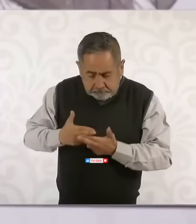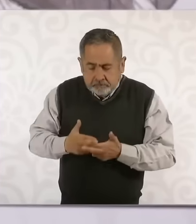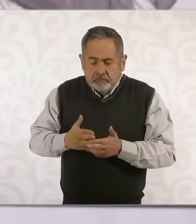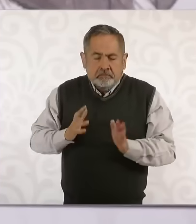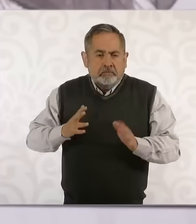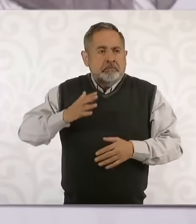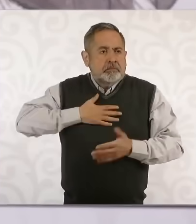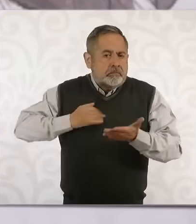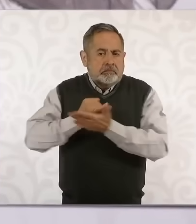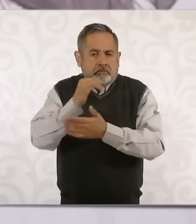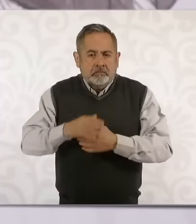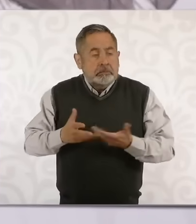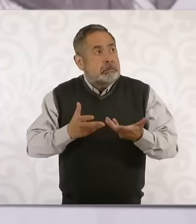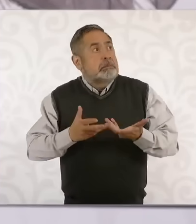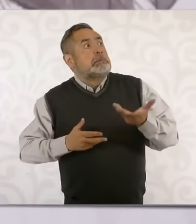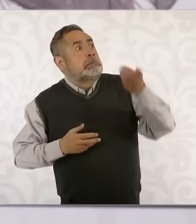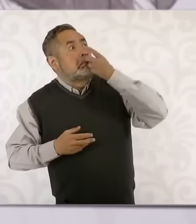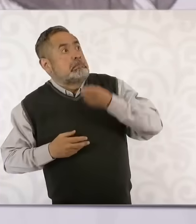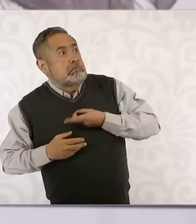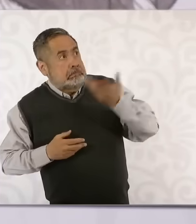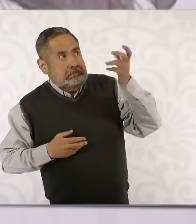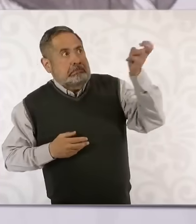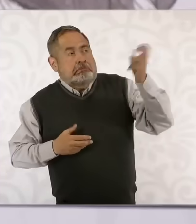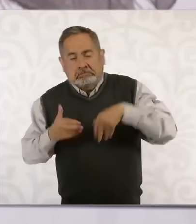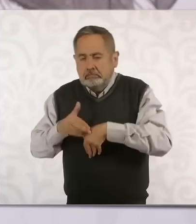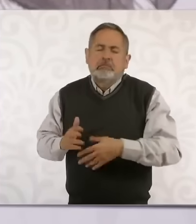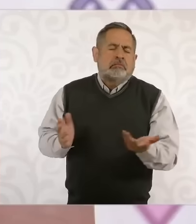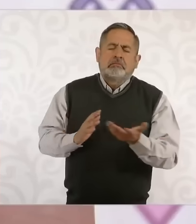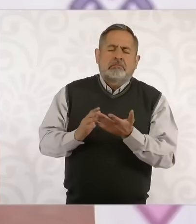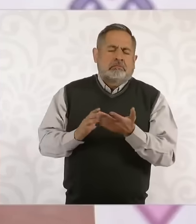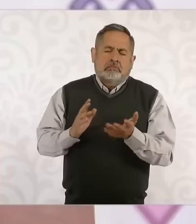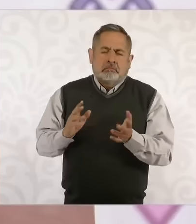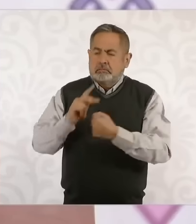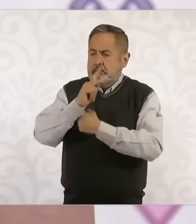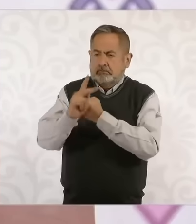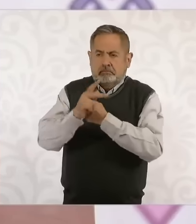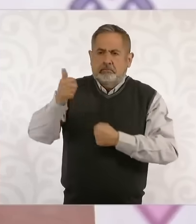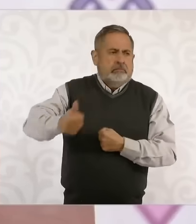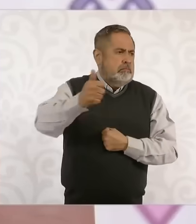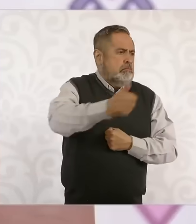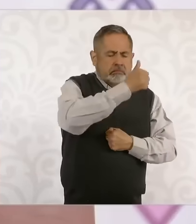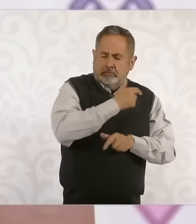una nación que decida sobre otra, por más pequeña o por más problemática que sea. Esa